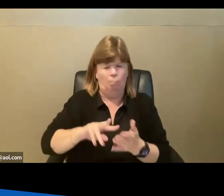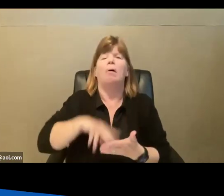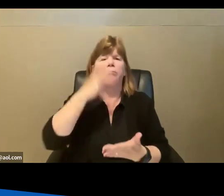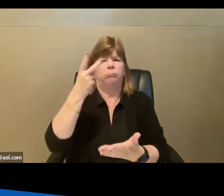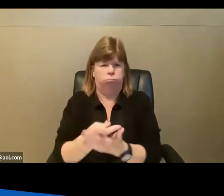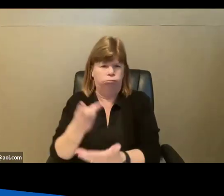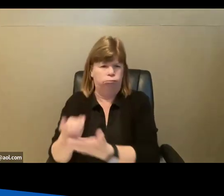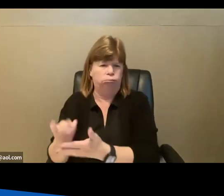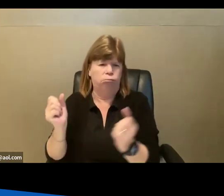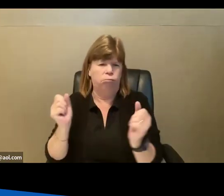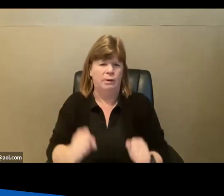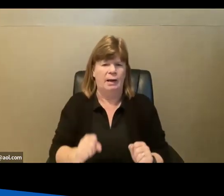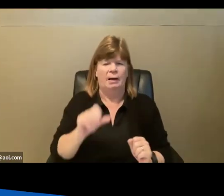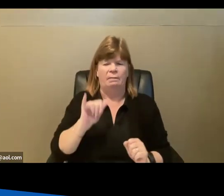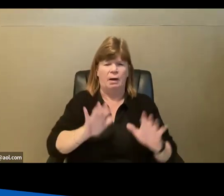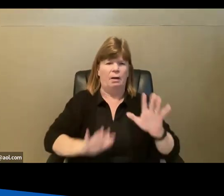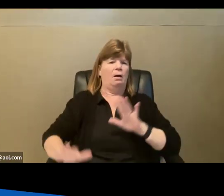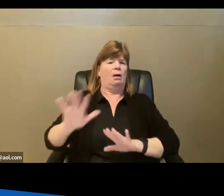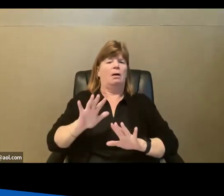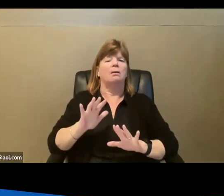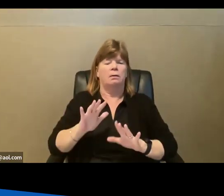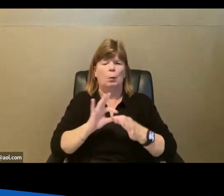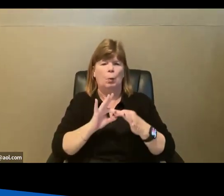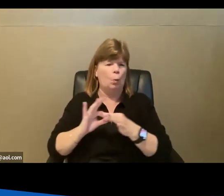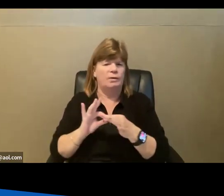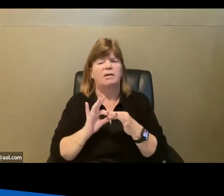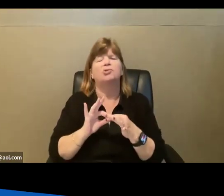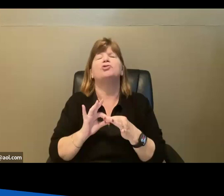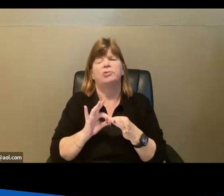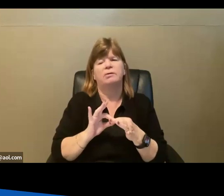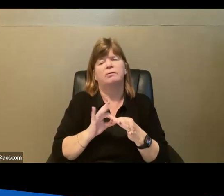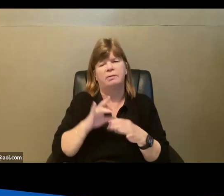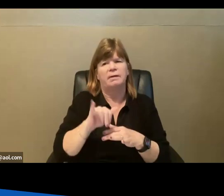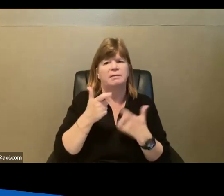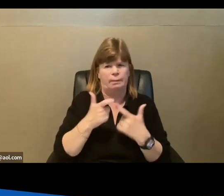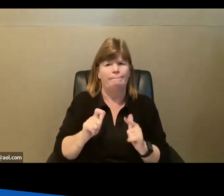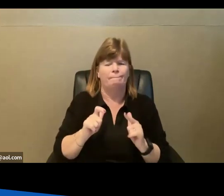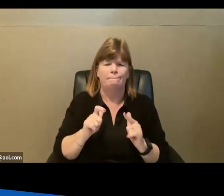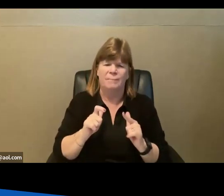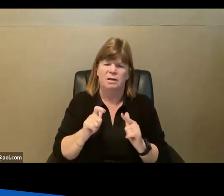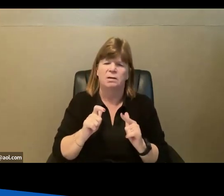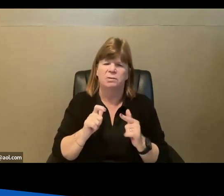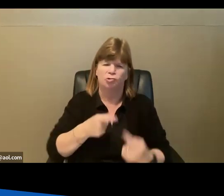Esa propiocepción y coordinación, es realmente un gran obstáculo que veo para caminar. En mi opinión.